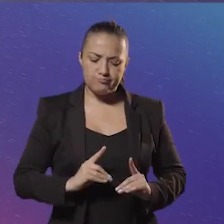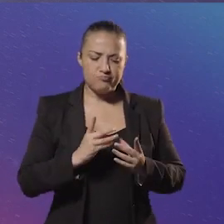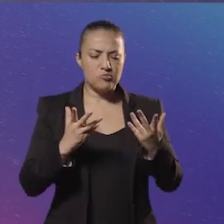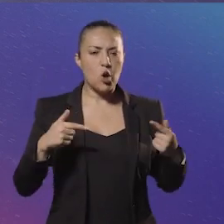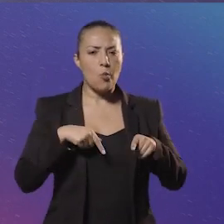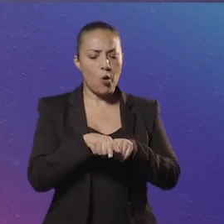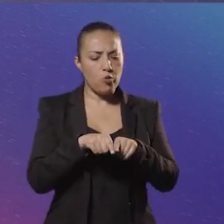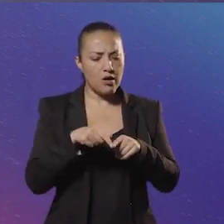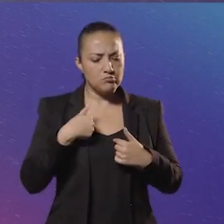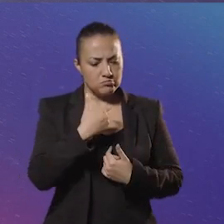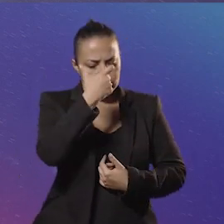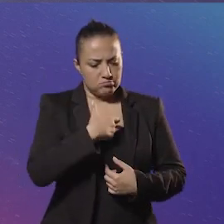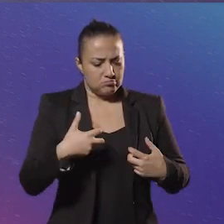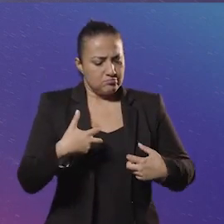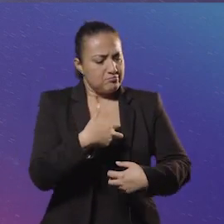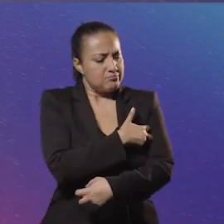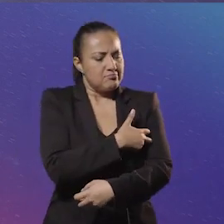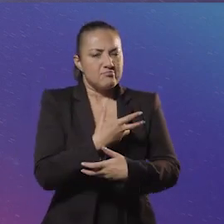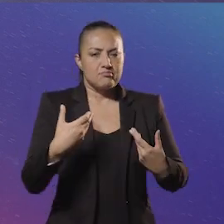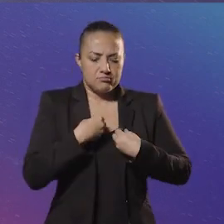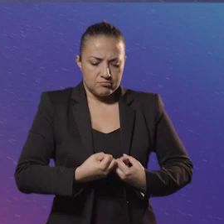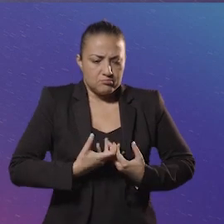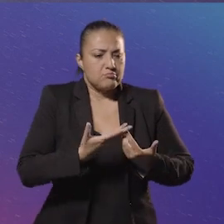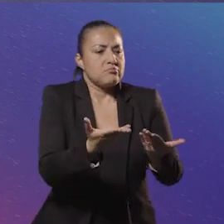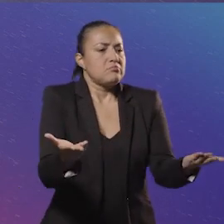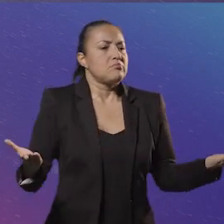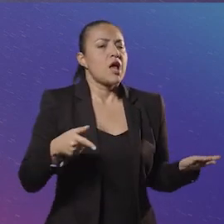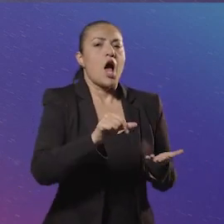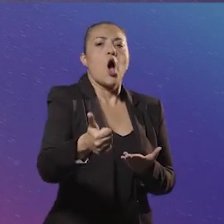y lesbocentrar nuestra vida es poner la energía vital en función de otras mujeres.